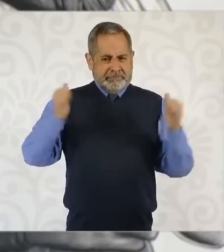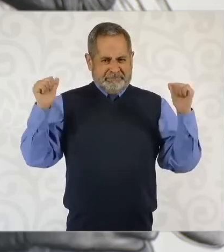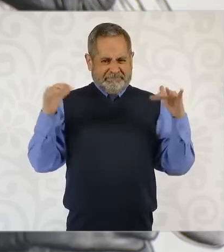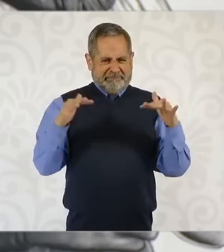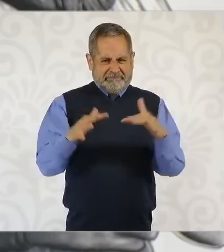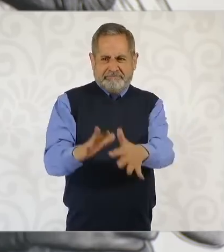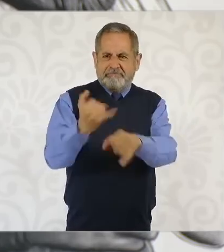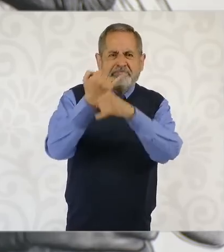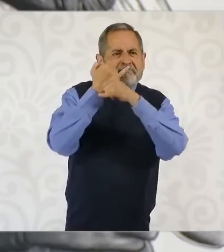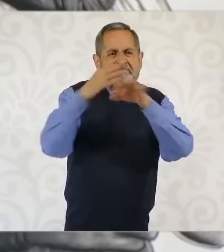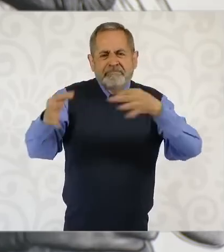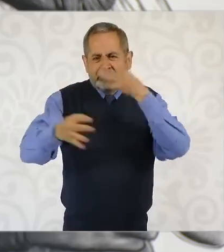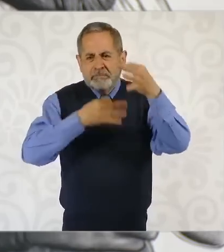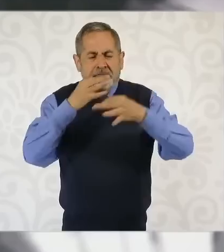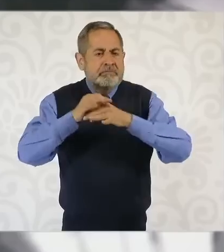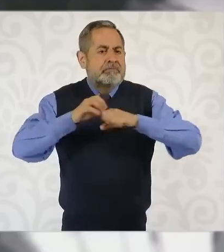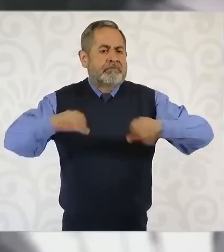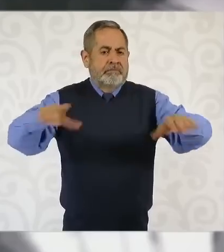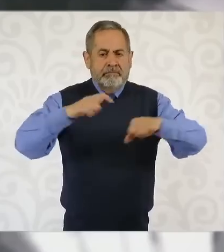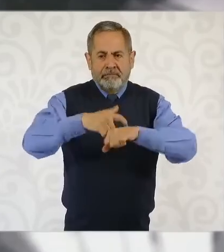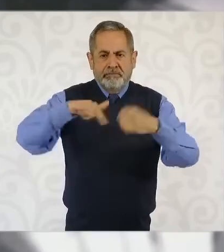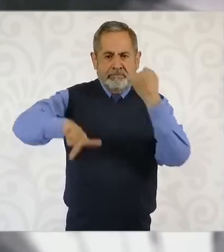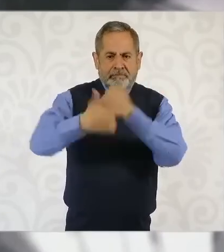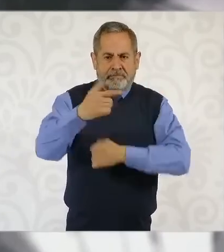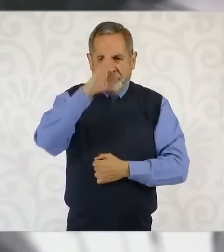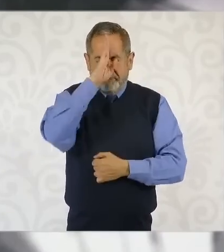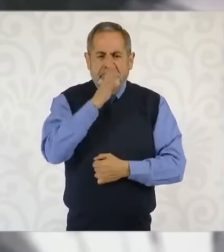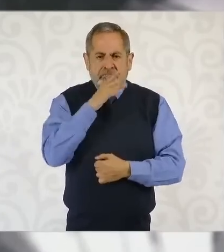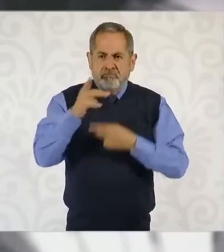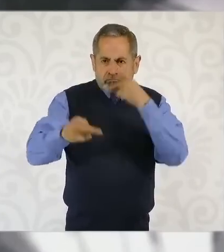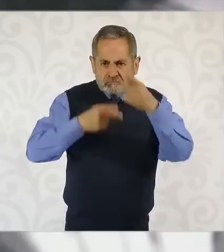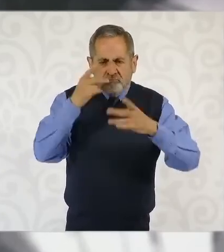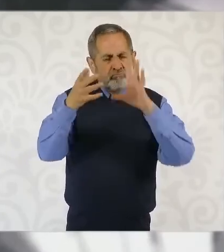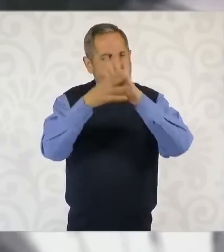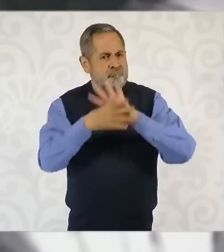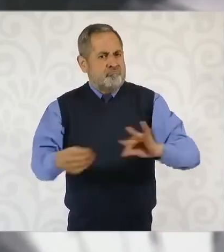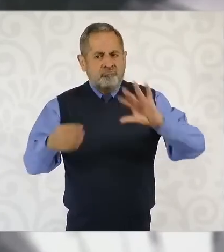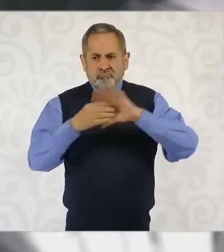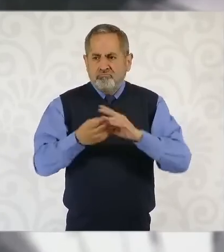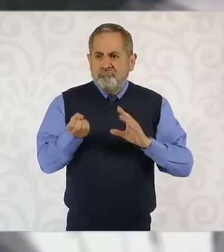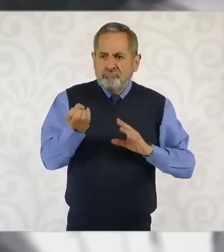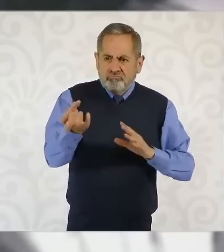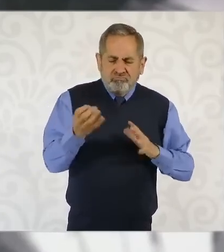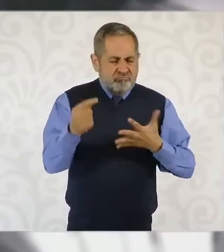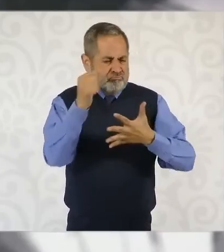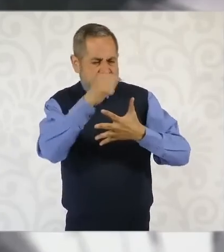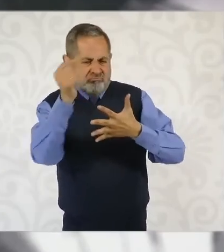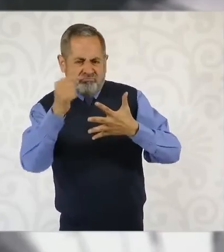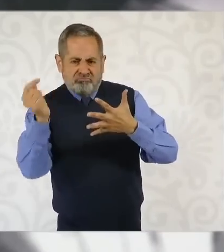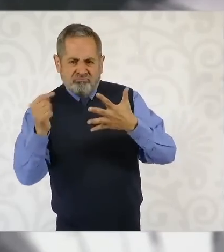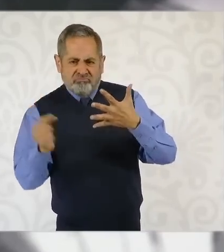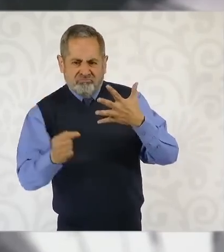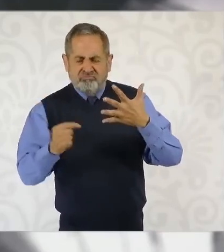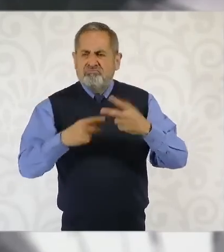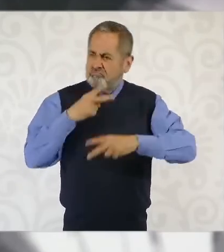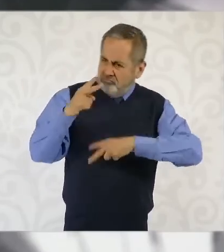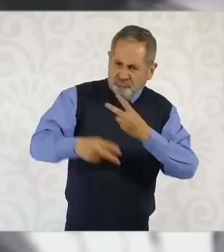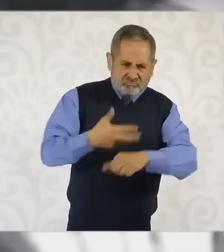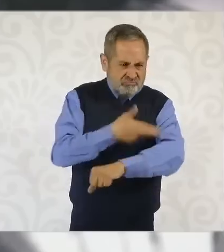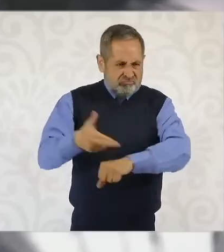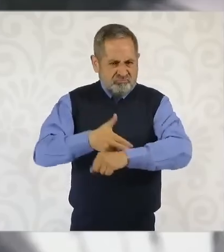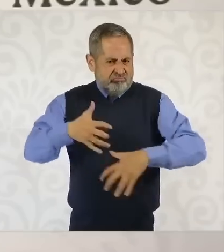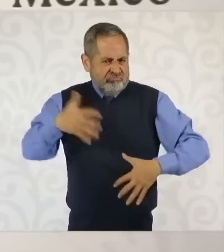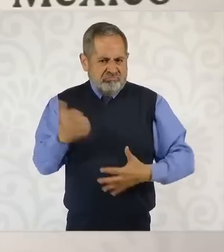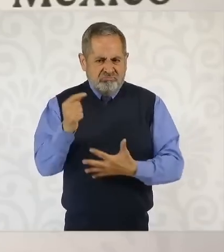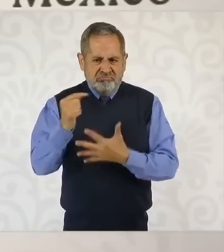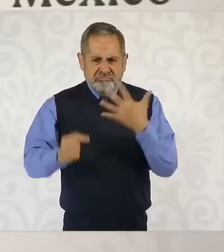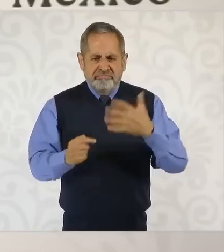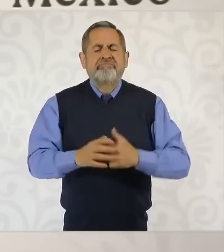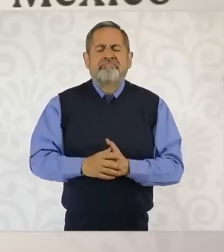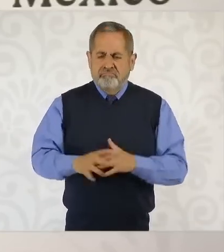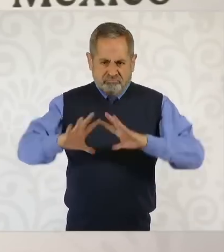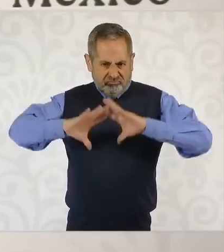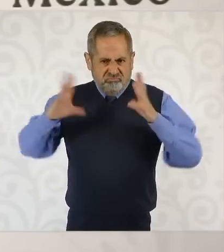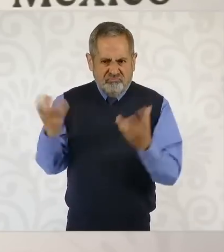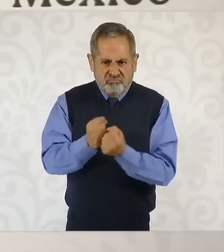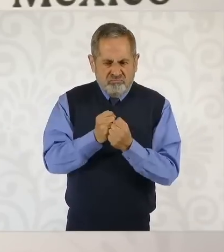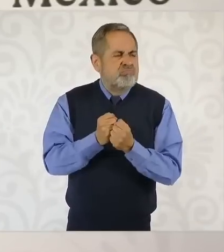domingo a las 12 del día para compartirles las acciones que emprenderemos y entre todos afrontar